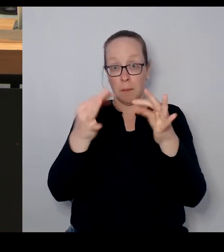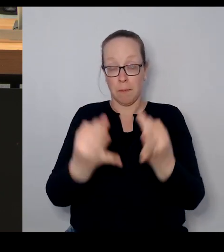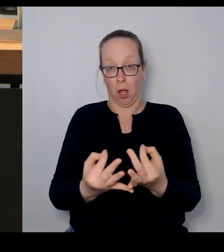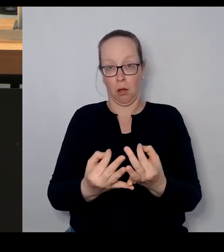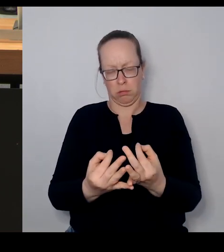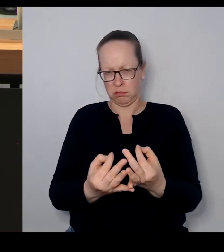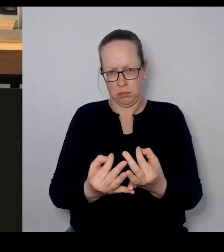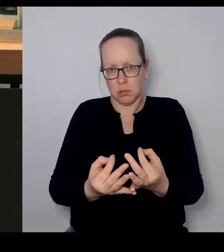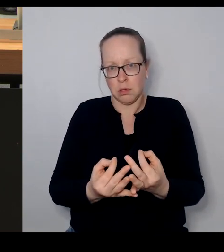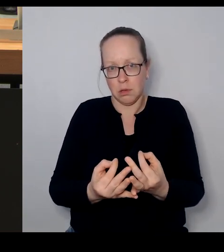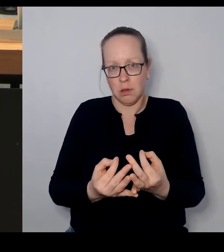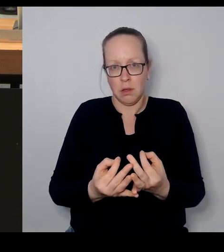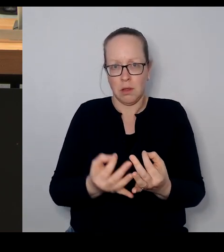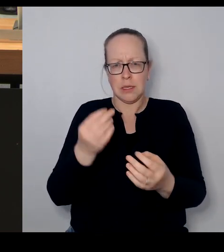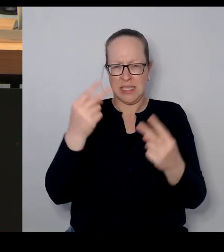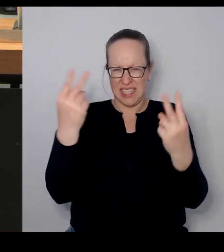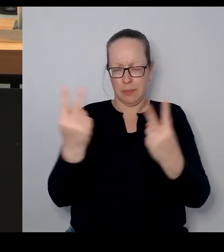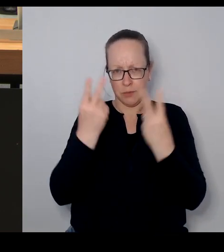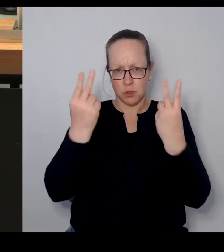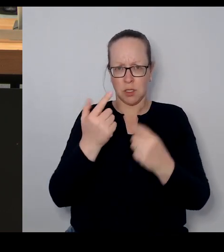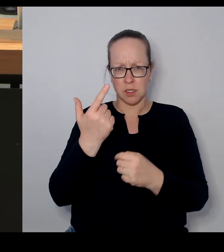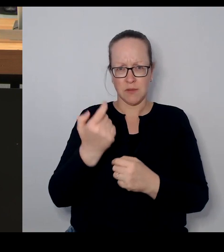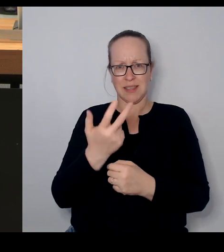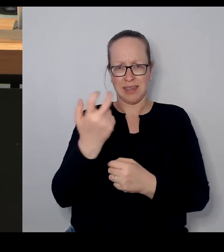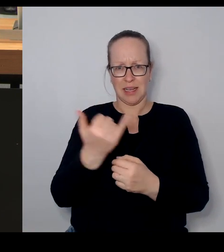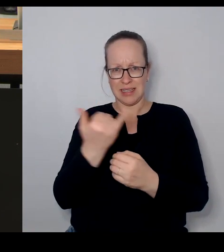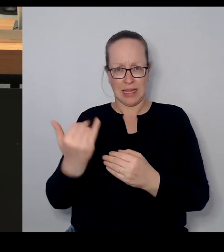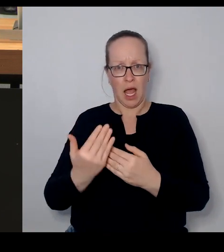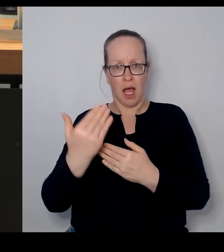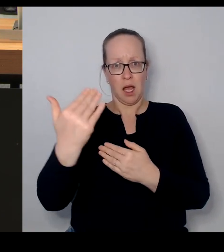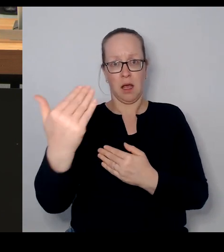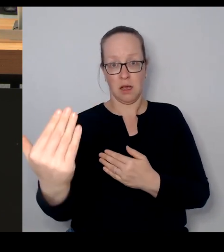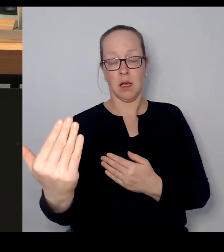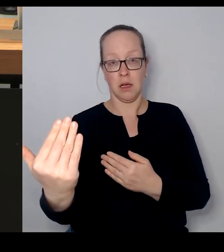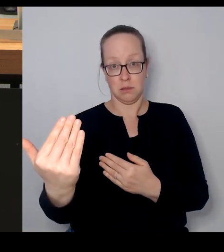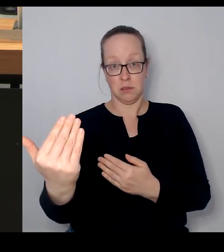es null Flüchtlingen gibt. Also ist es die richtige Antwort.